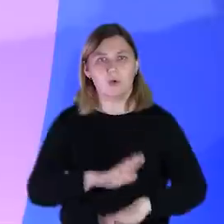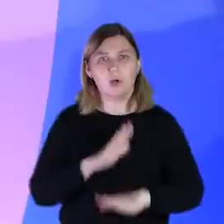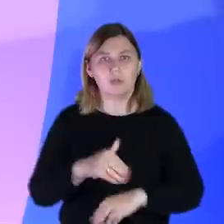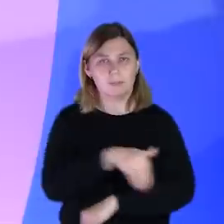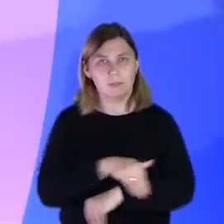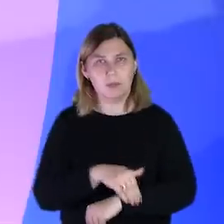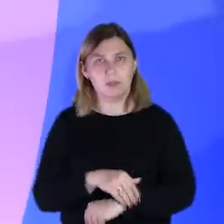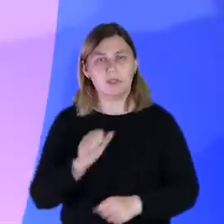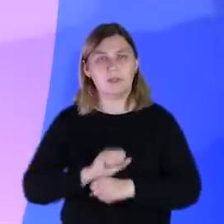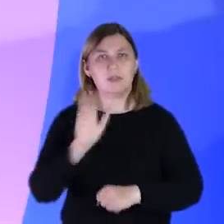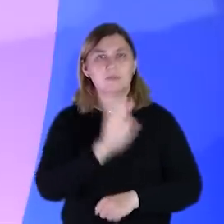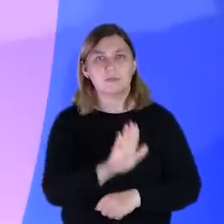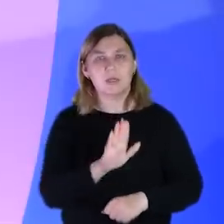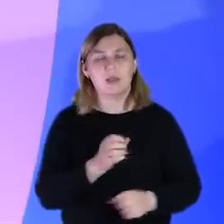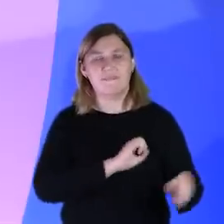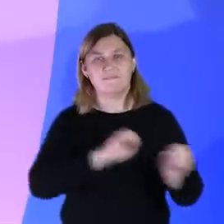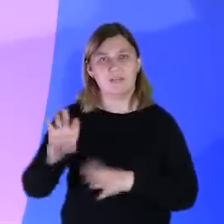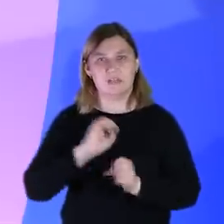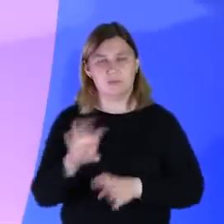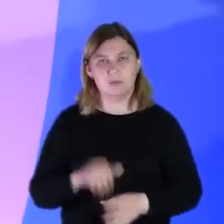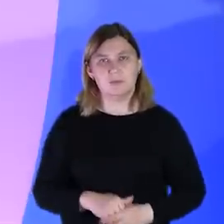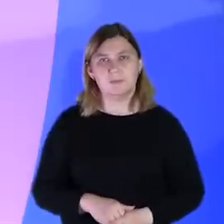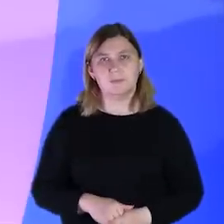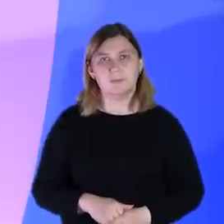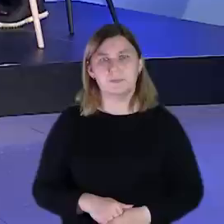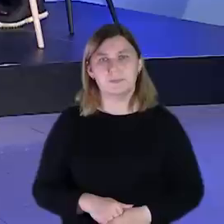też podlegali eksterminacji i wywiezieniu.